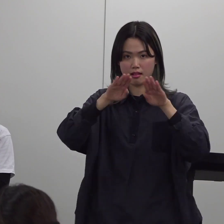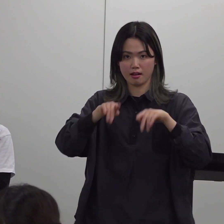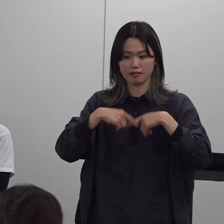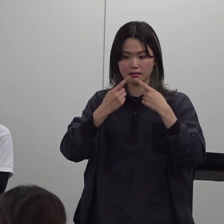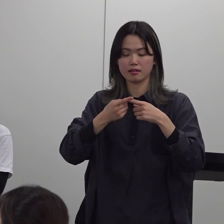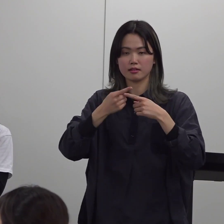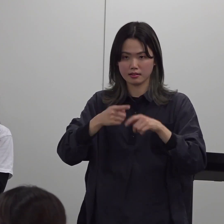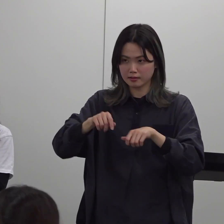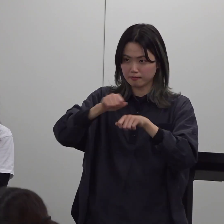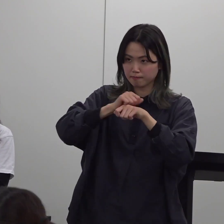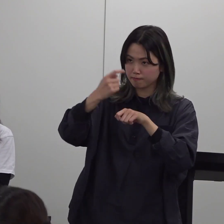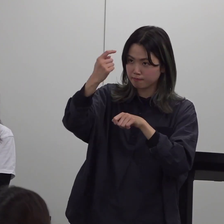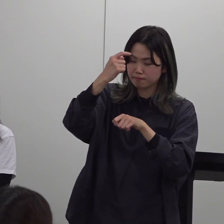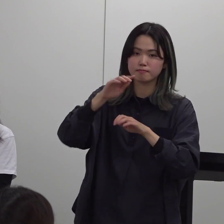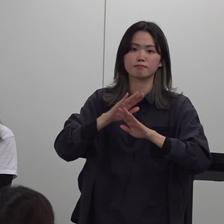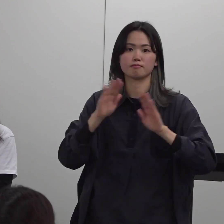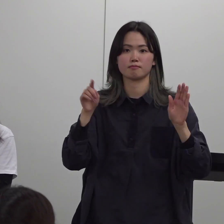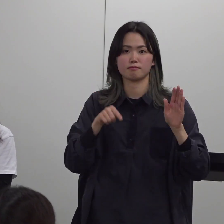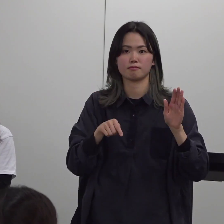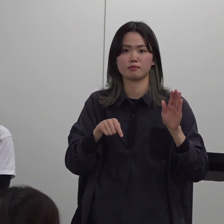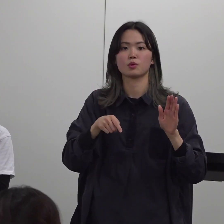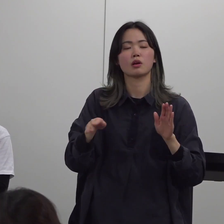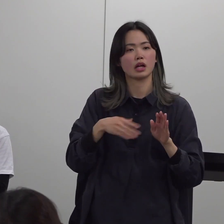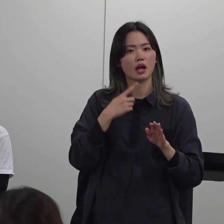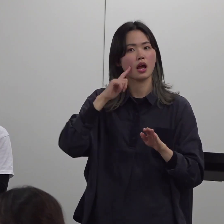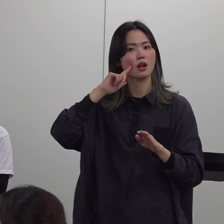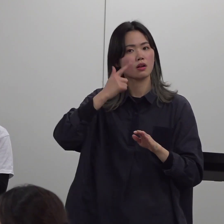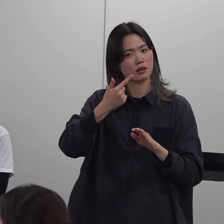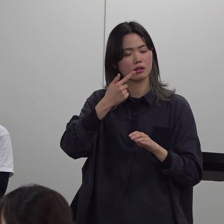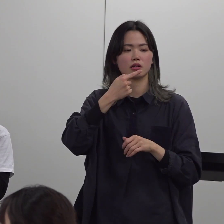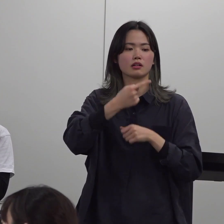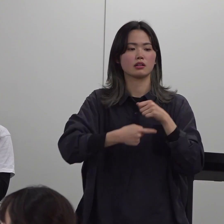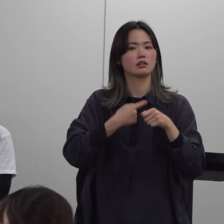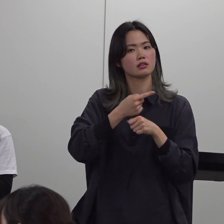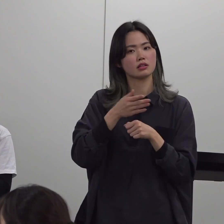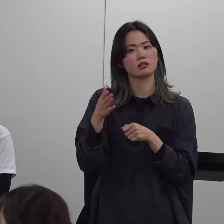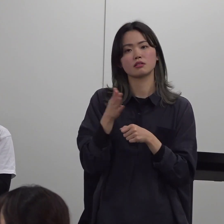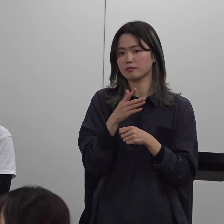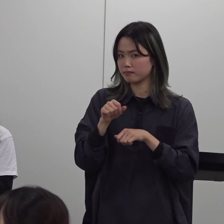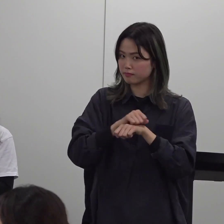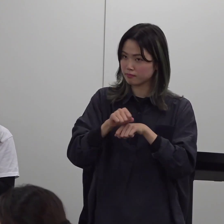そこから半年から1年の訓練をして